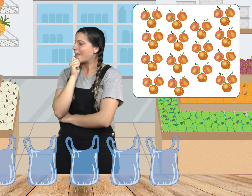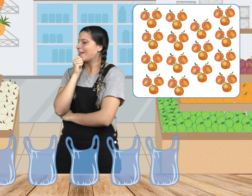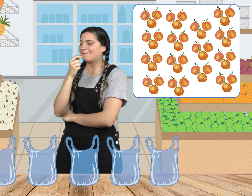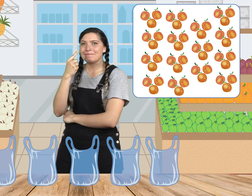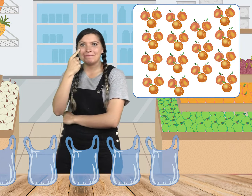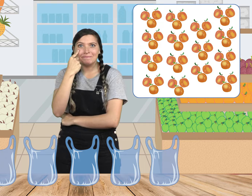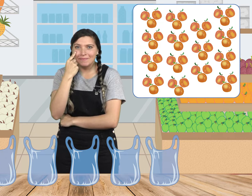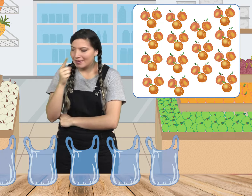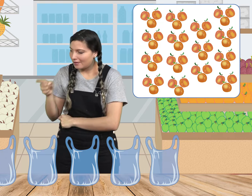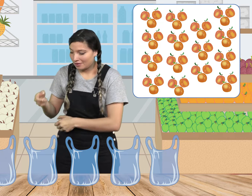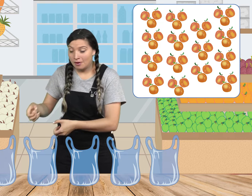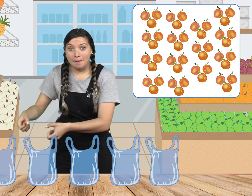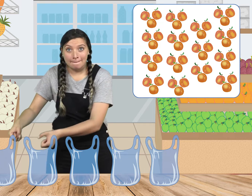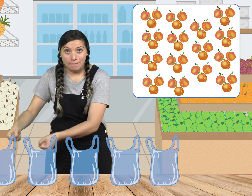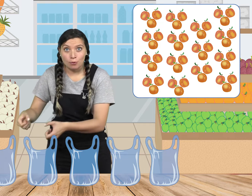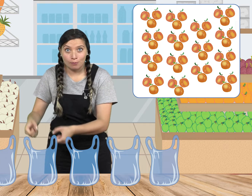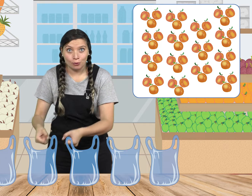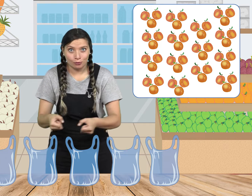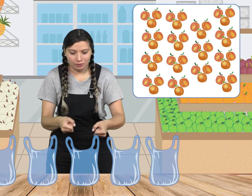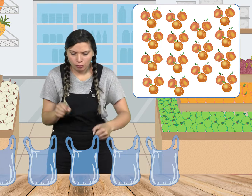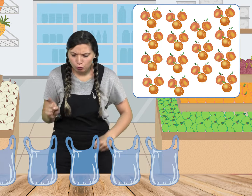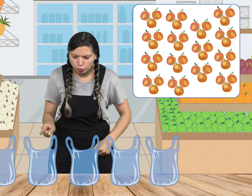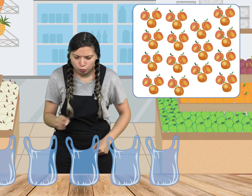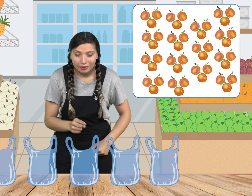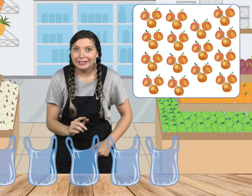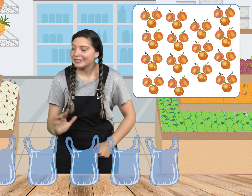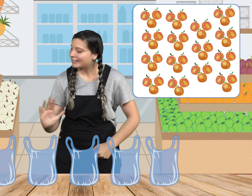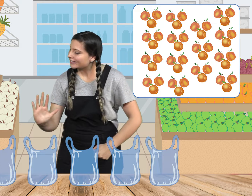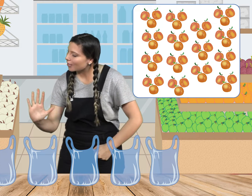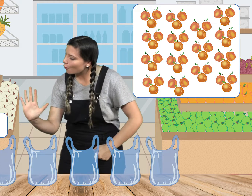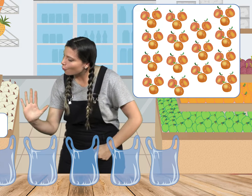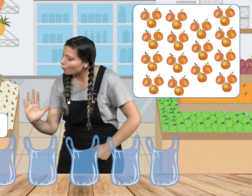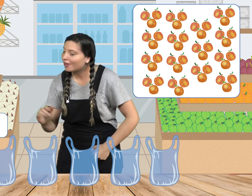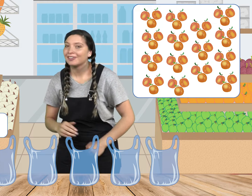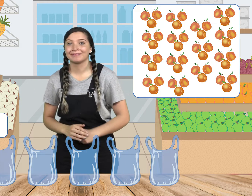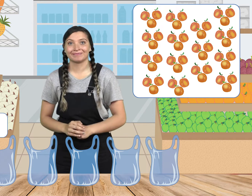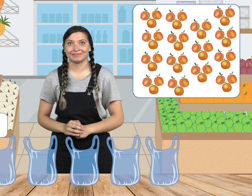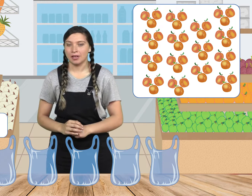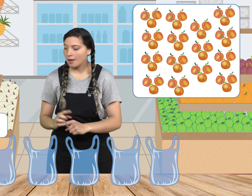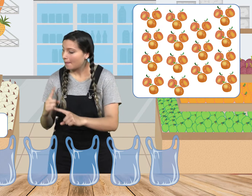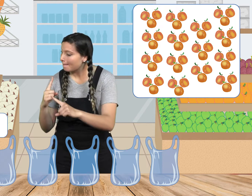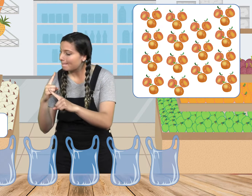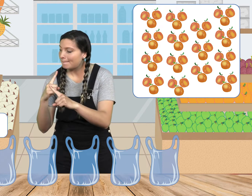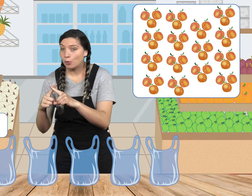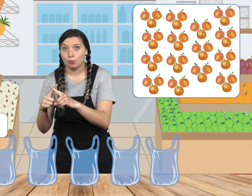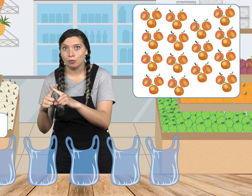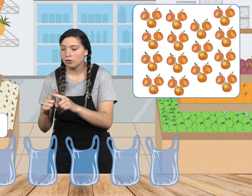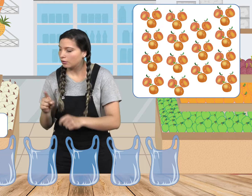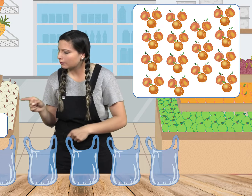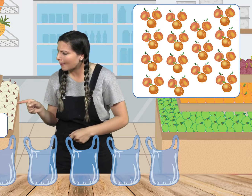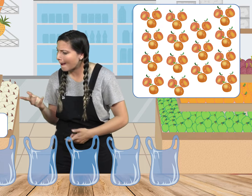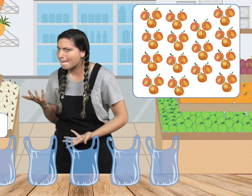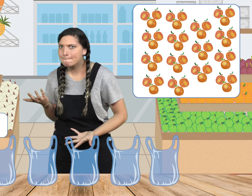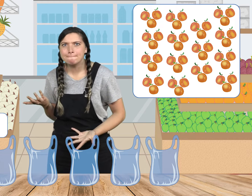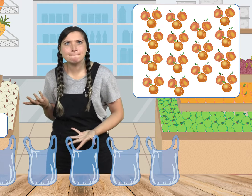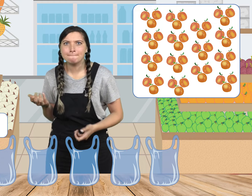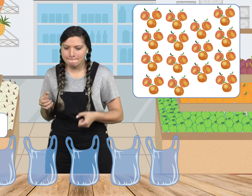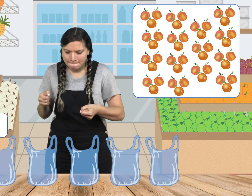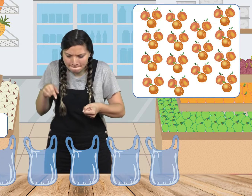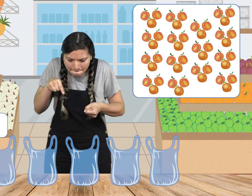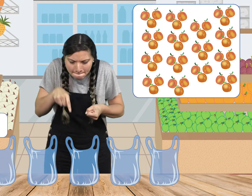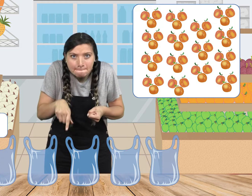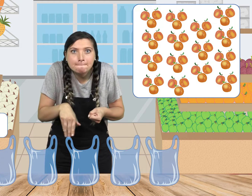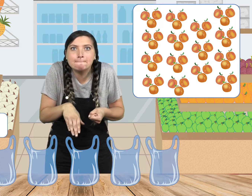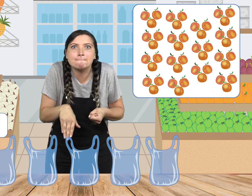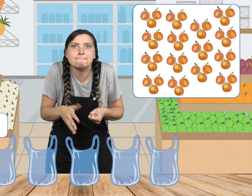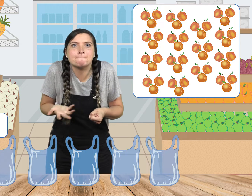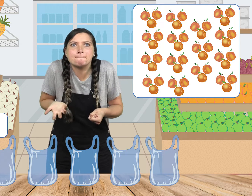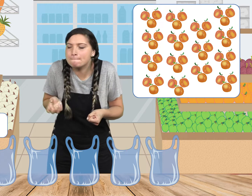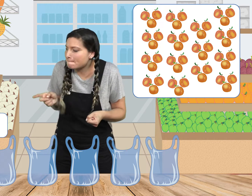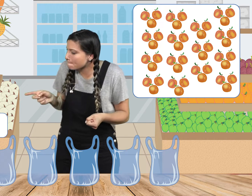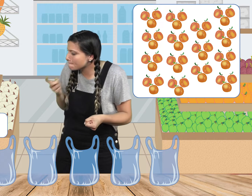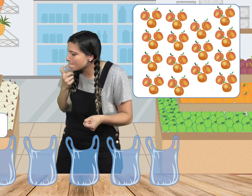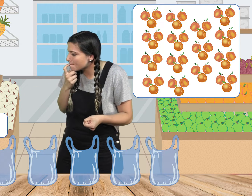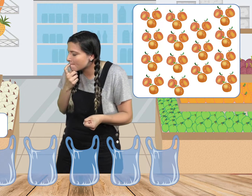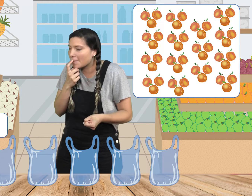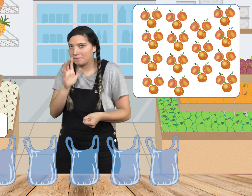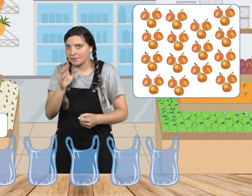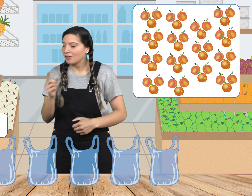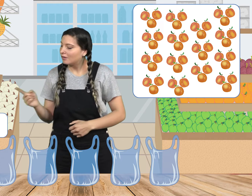Ah, mira, sé tengo cinco bolsas y lo puedo multiplicar por... ¿cuál número? Pero ahora no tengo nada en la bolsa y no sé cuántos duraznos debo empacar.